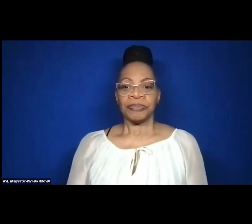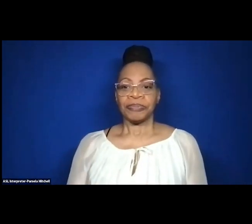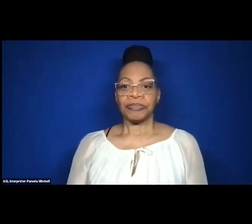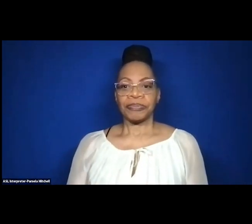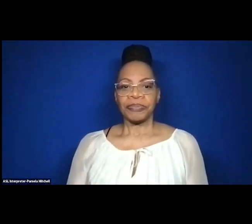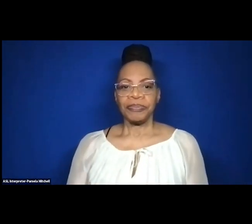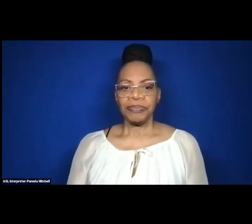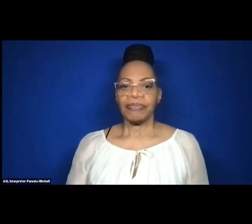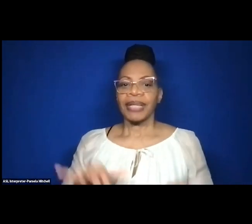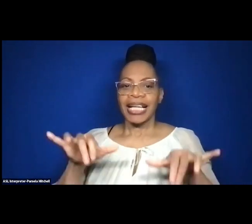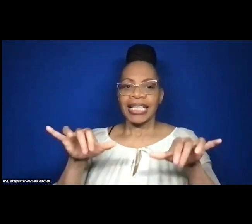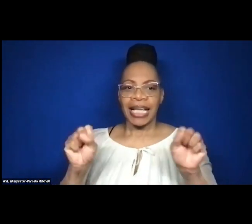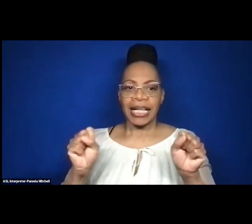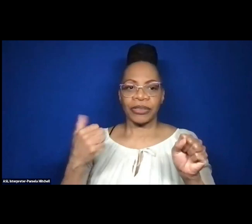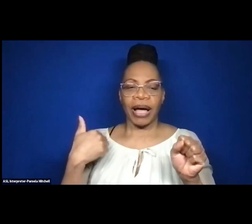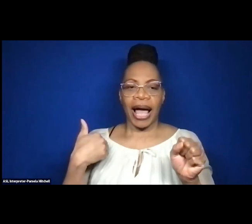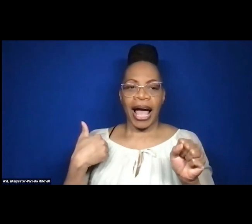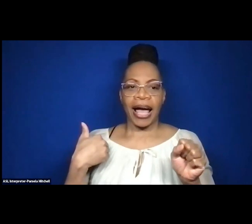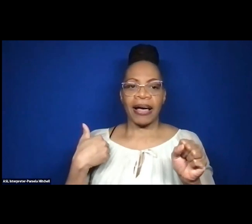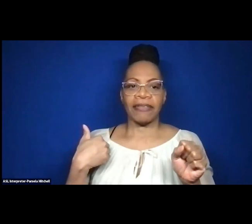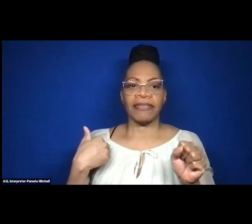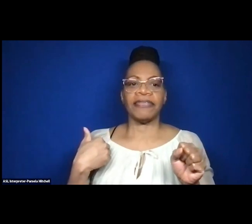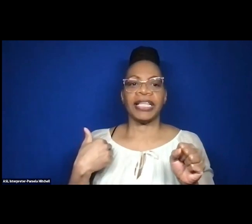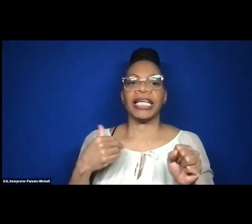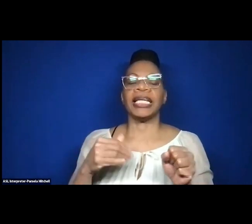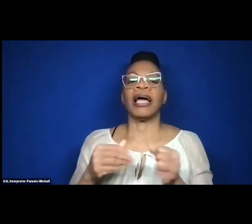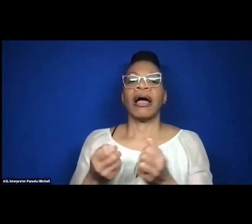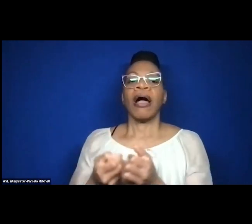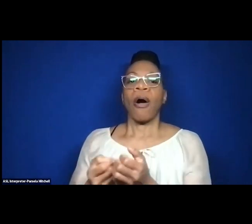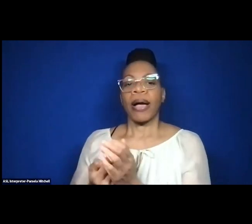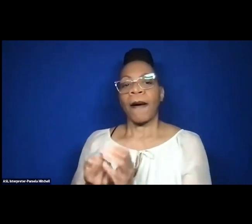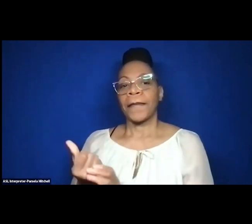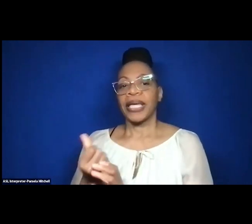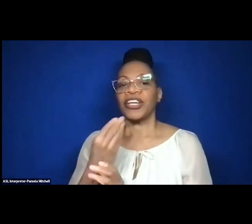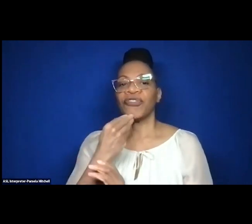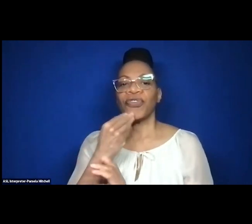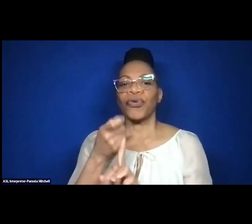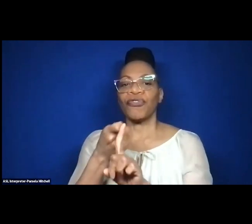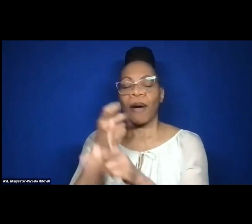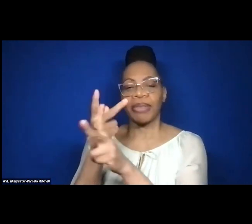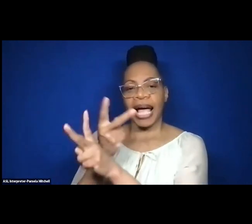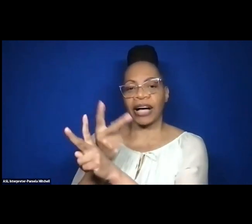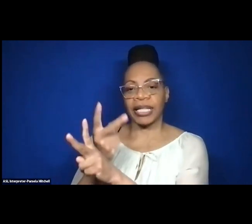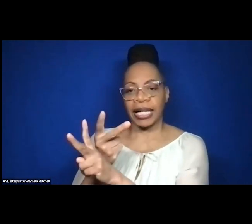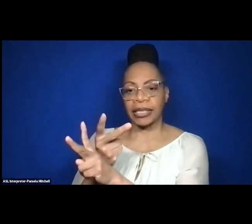[Pam] Sí, estamos aquí. Una parte sobre omitir la comida de los cálculos. [Jarita] Muy bien, y este fue otro cambio